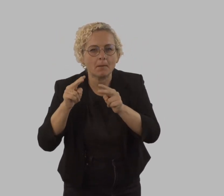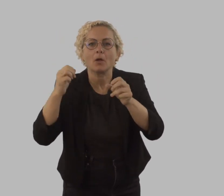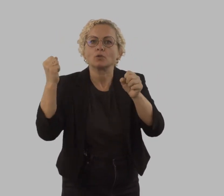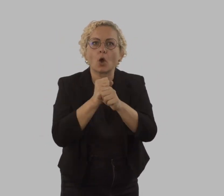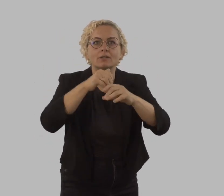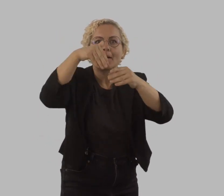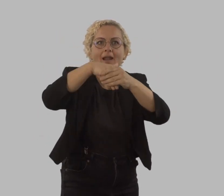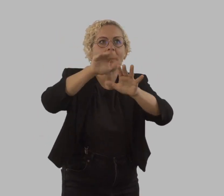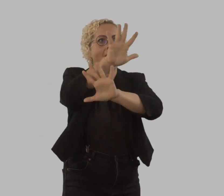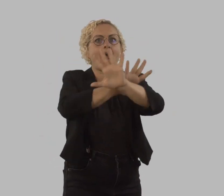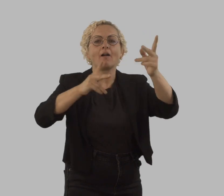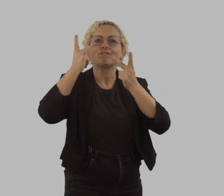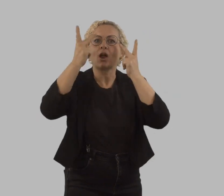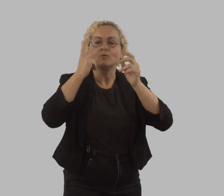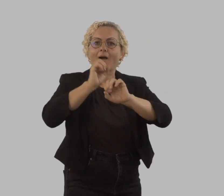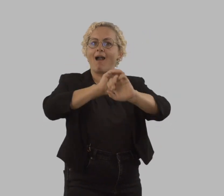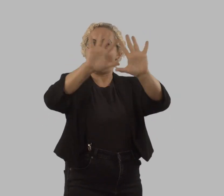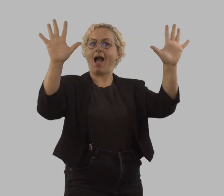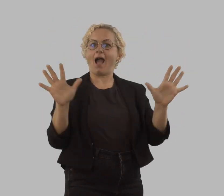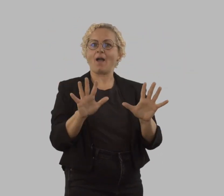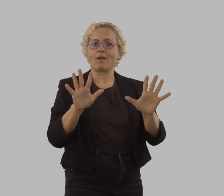und ist trotzdem visuell ansprechend.